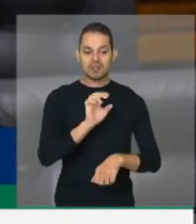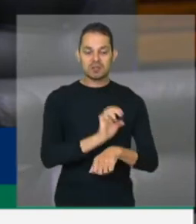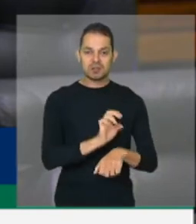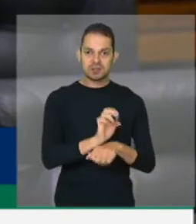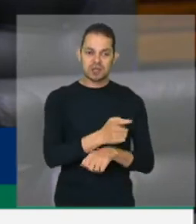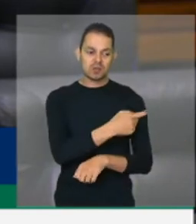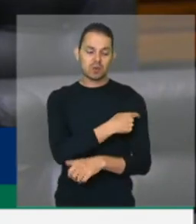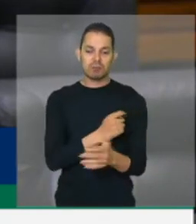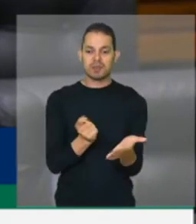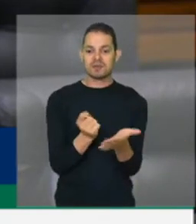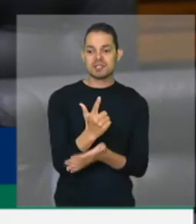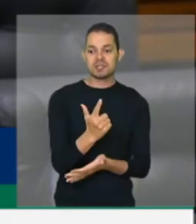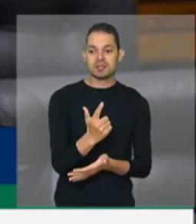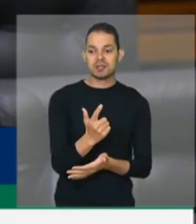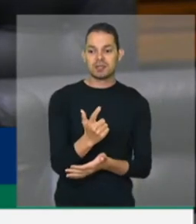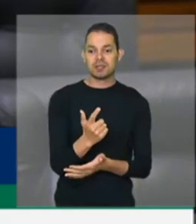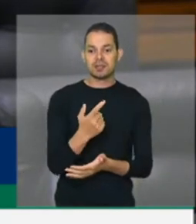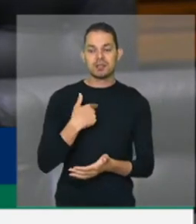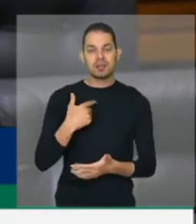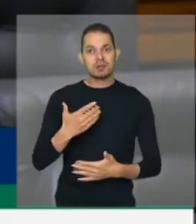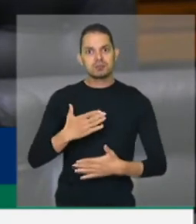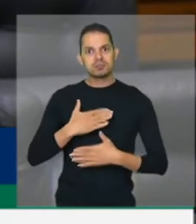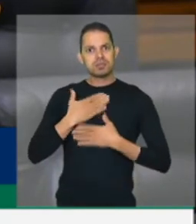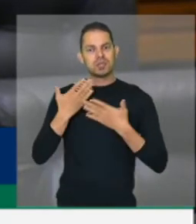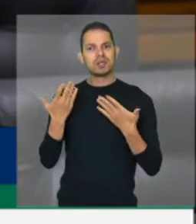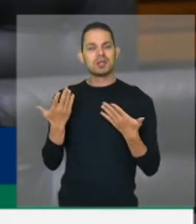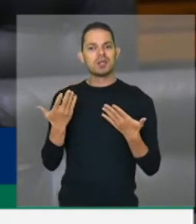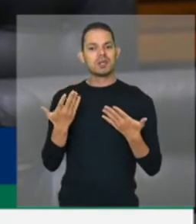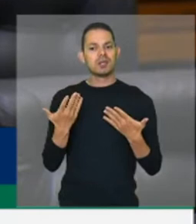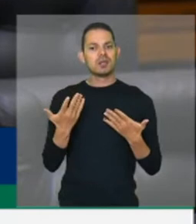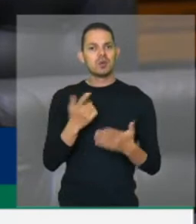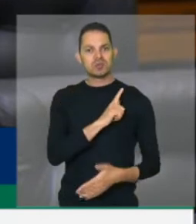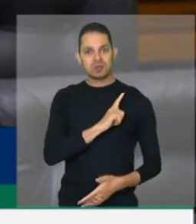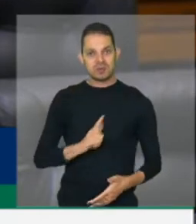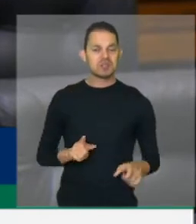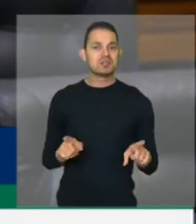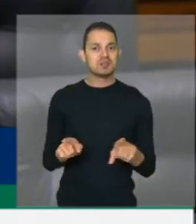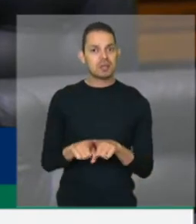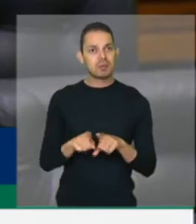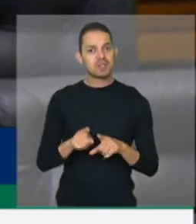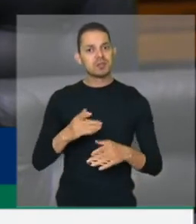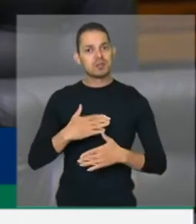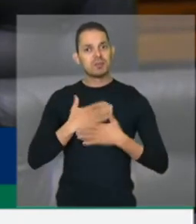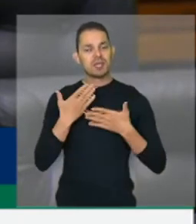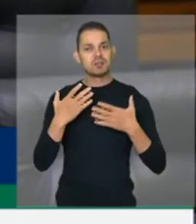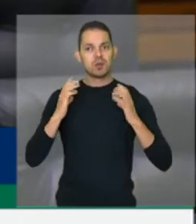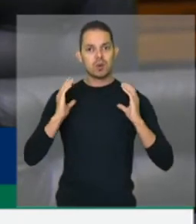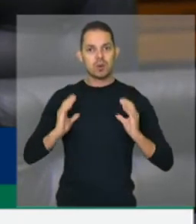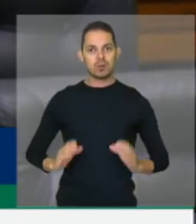ESTADO PRA COMPRA DE VACINAS. E PRA MIM É UMA SURPRESA MUITO GRANDE PARA OS GOVERNADORES TAMBÉM ESSE COMPORTAMENTO DA ANVISA. QUAL